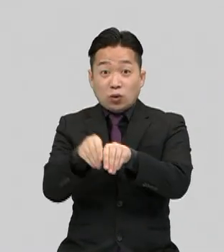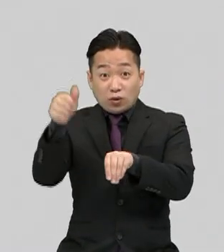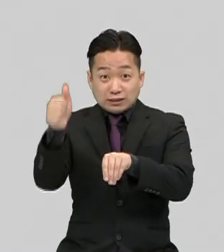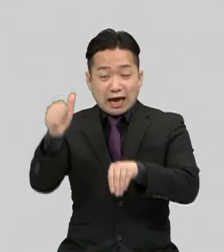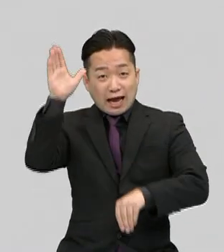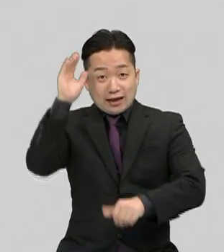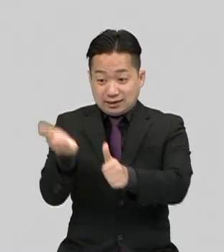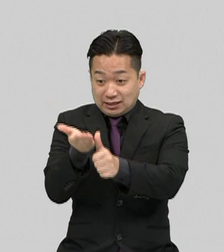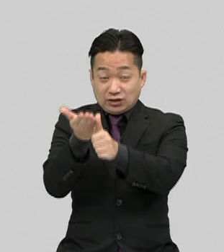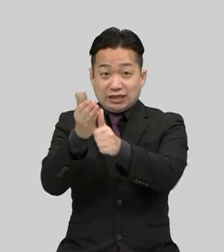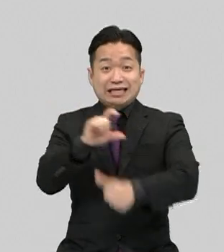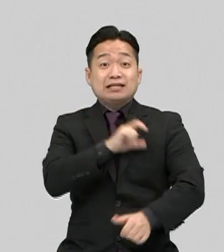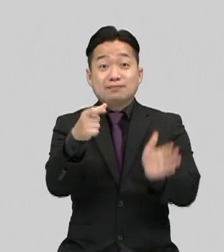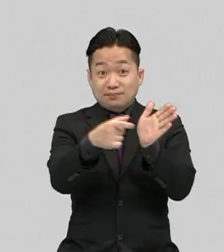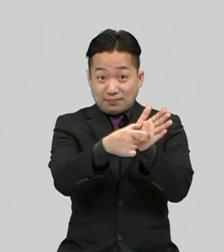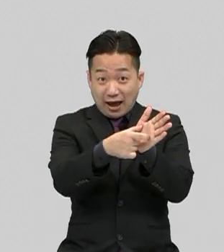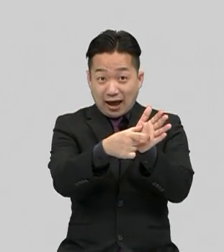운영되는 SNS 계정에 올라온 게시물입니다.